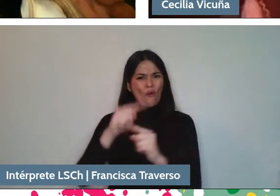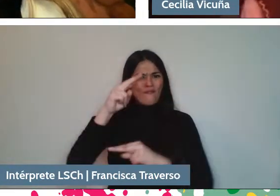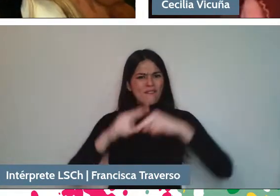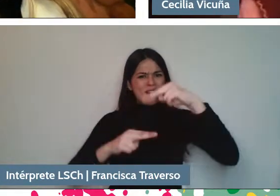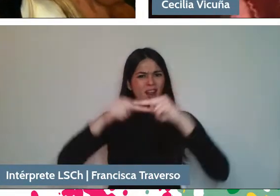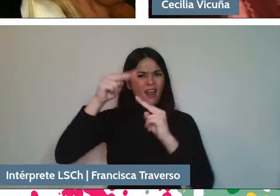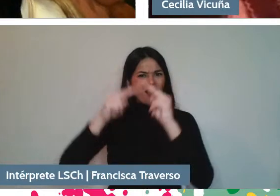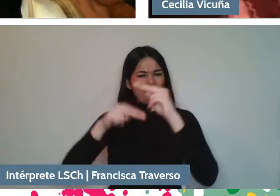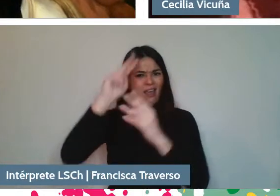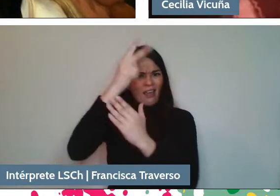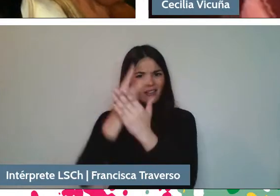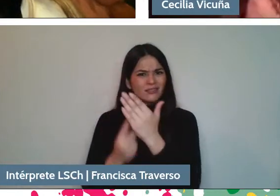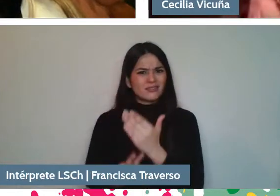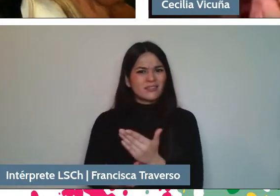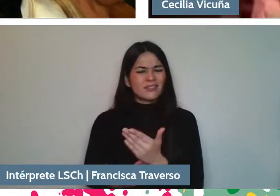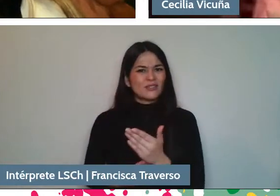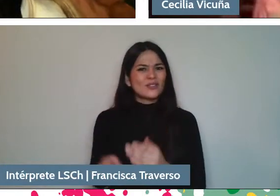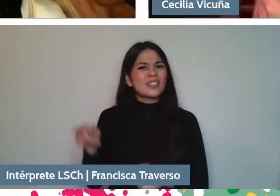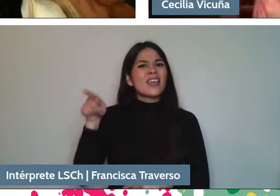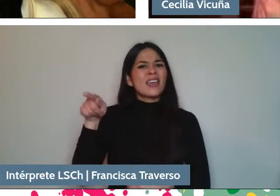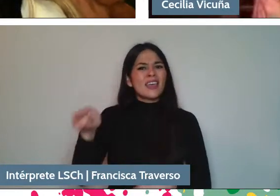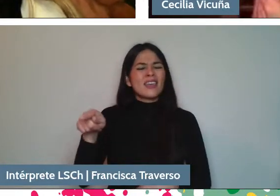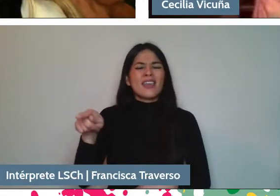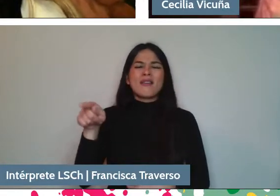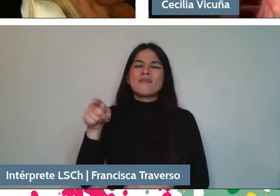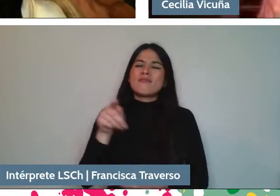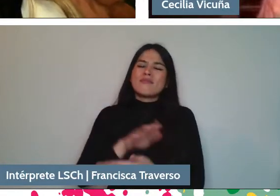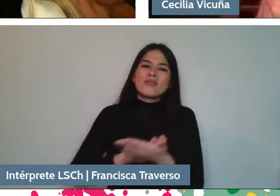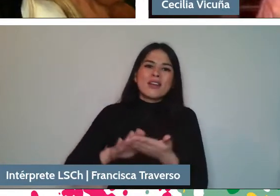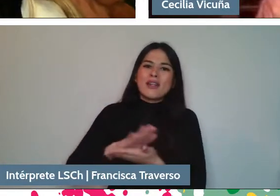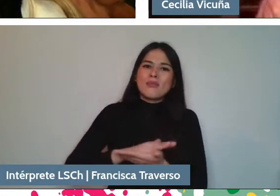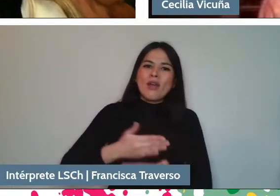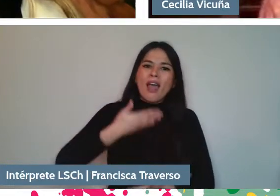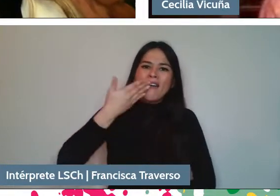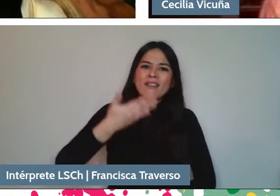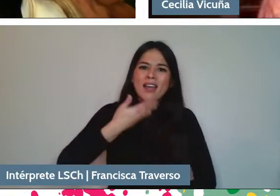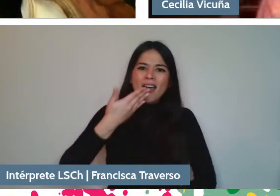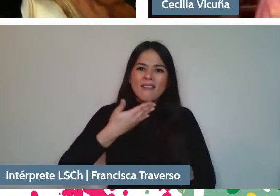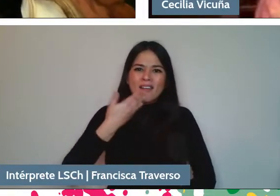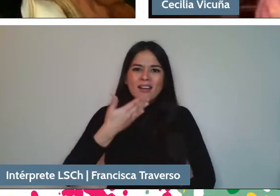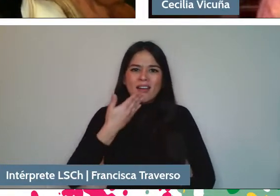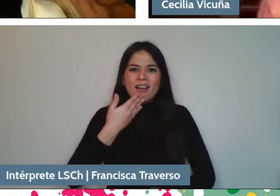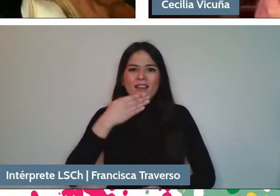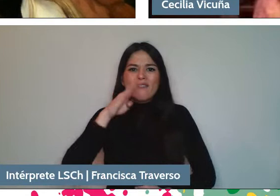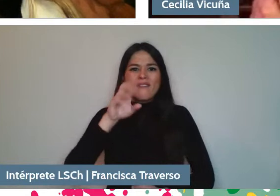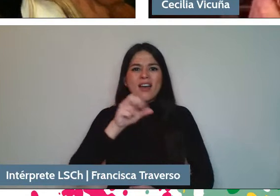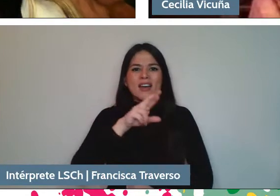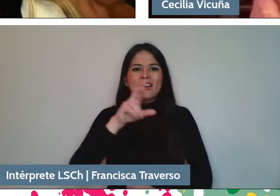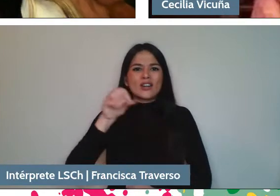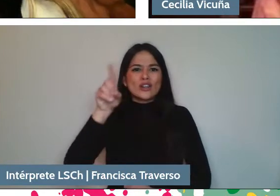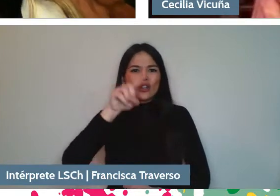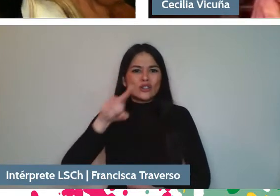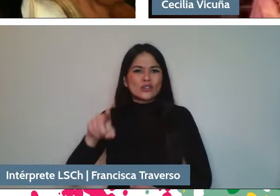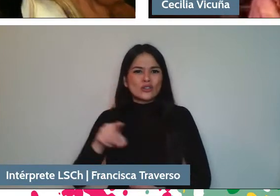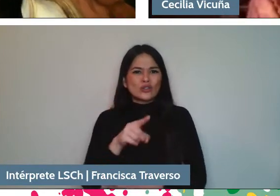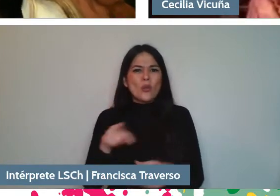Entonces, hablaban de, por ejemplo, Gracia Barrios. Como que uno habla de un Picasso, ¿me entiendes?